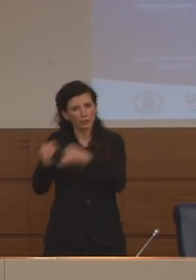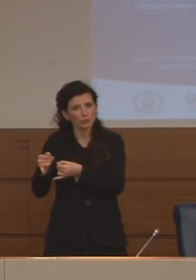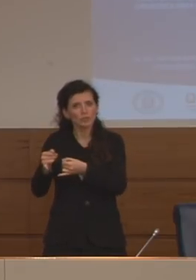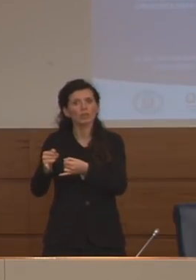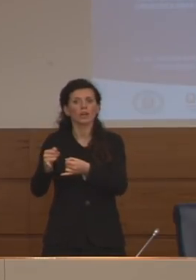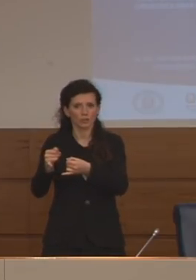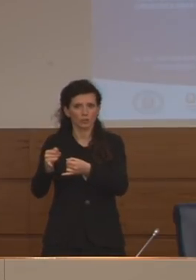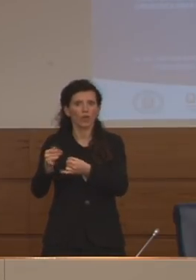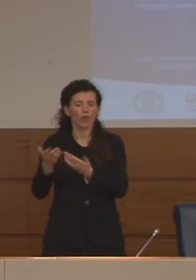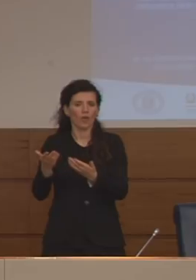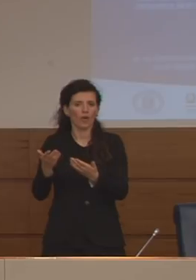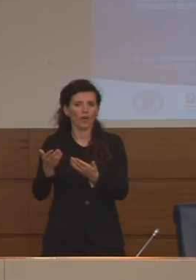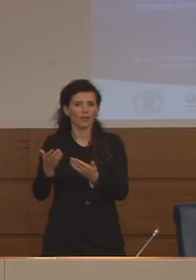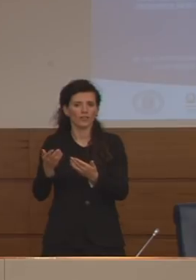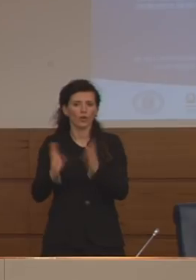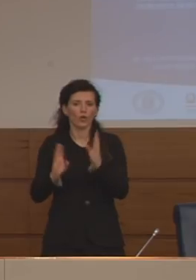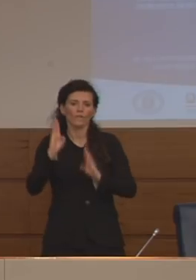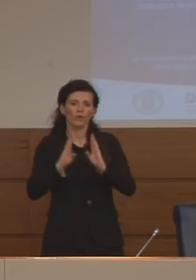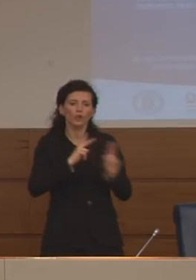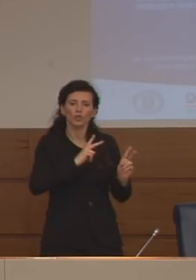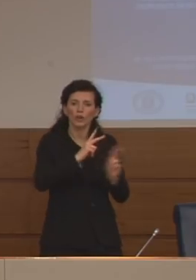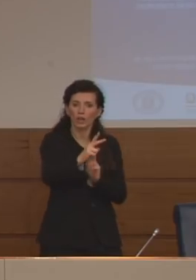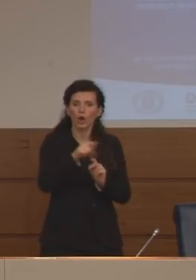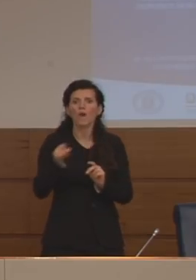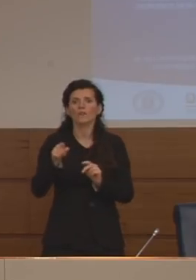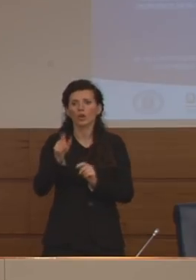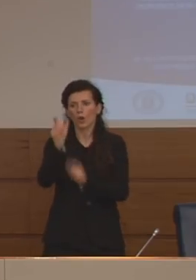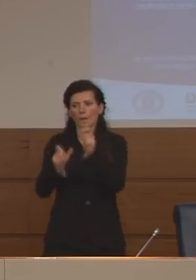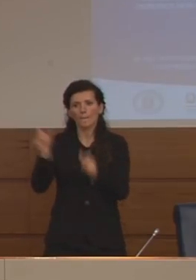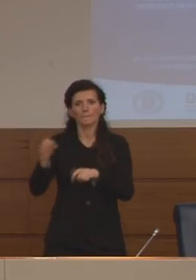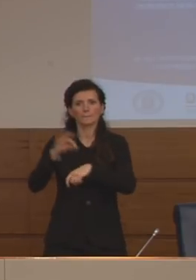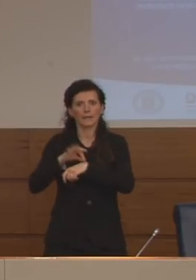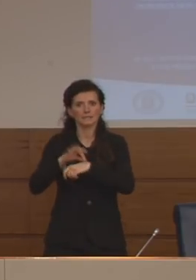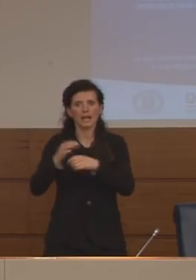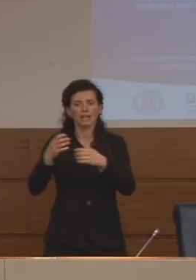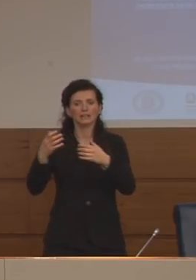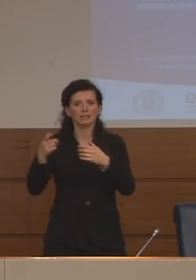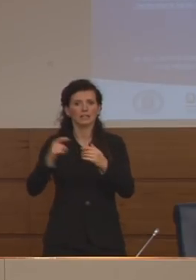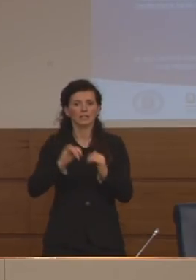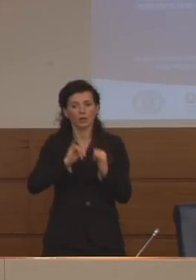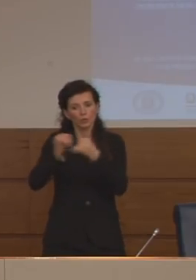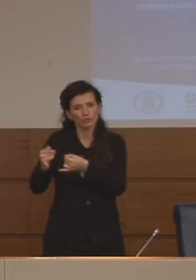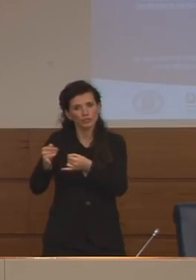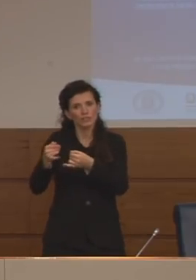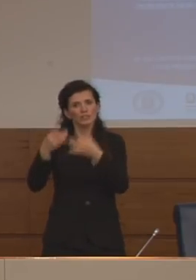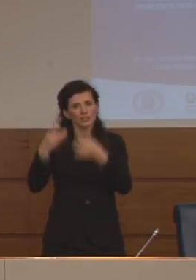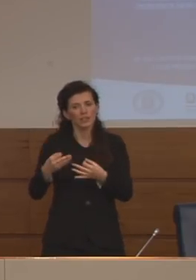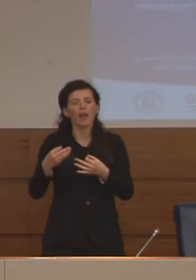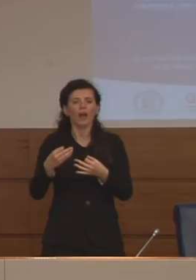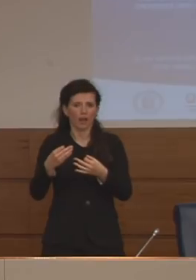nel trend generale della riduzione dei pazienti ricoverati. Per quanto riguarda